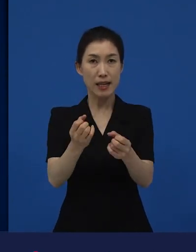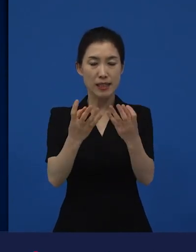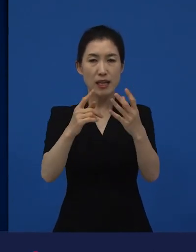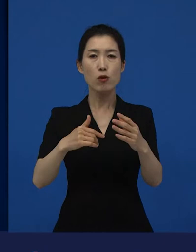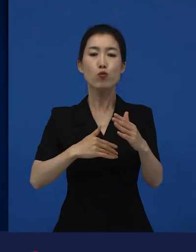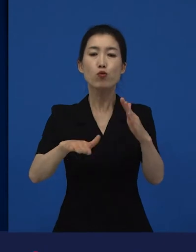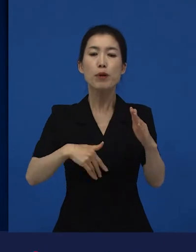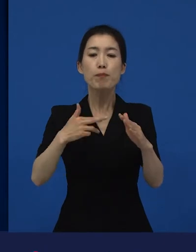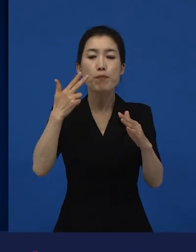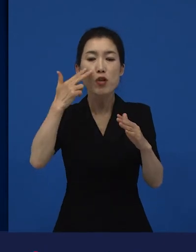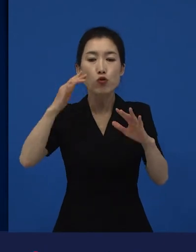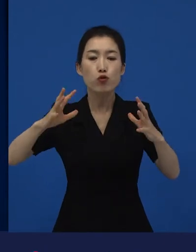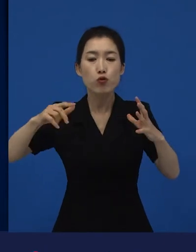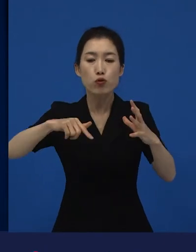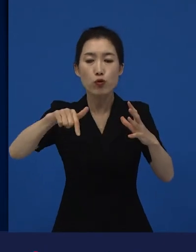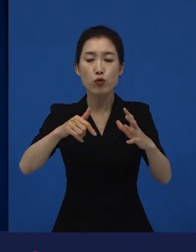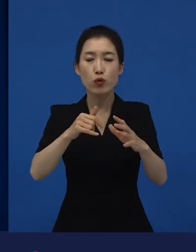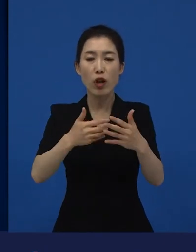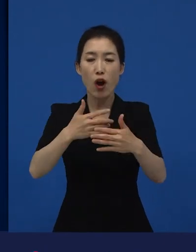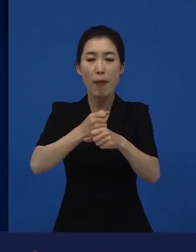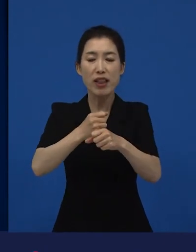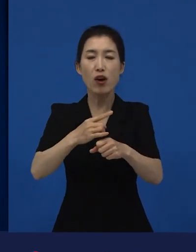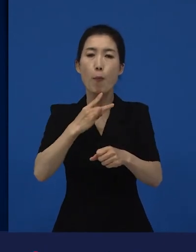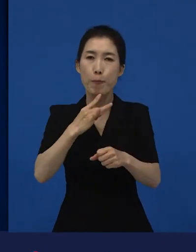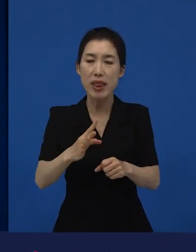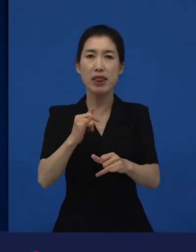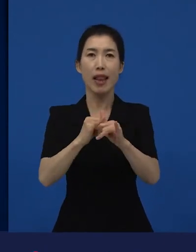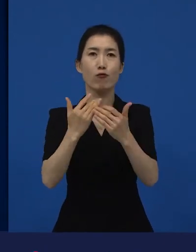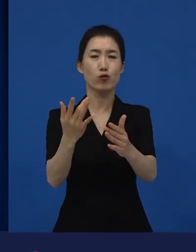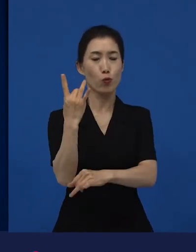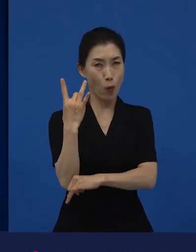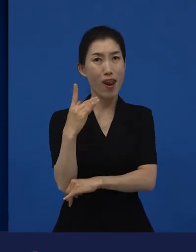그런데 미국에서 개봉하면 됩니다. 미국에서 개봉을 하면 되는.